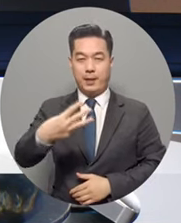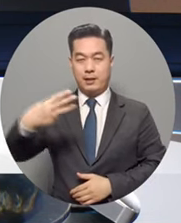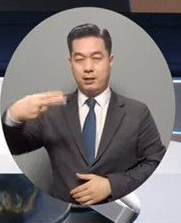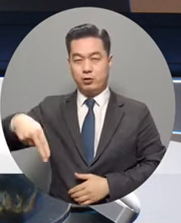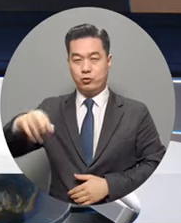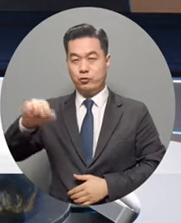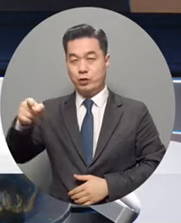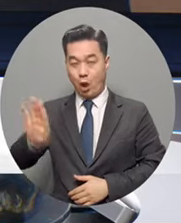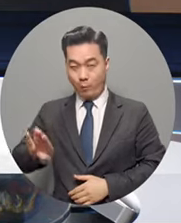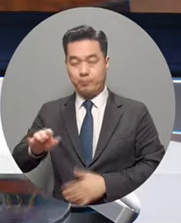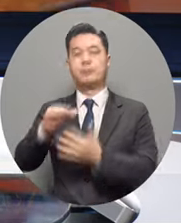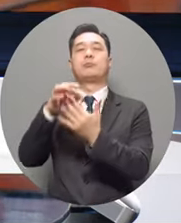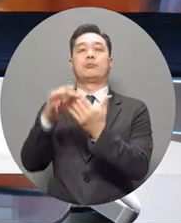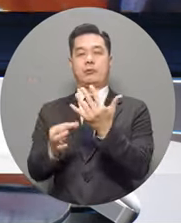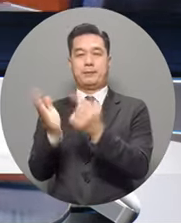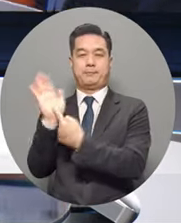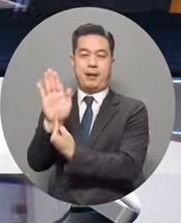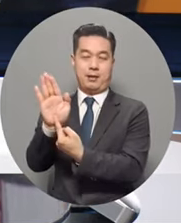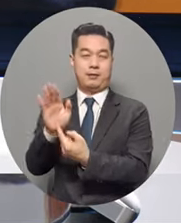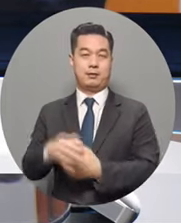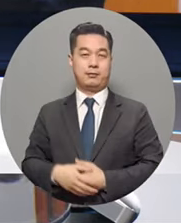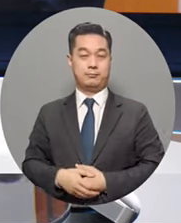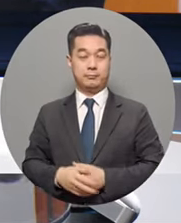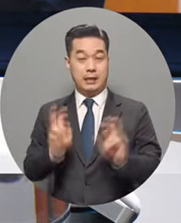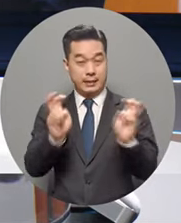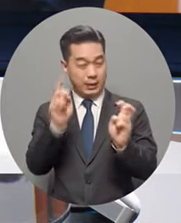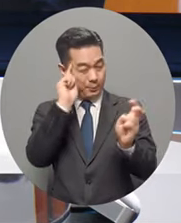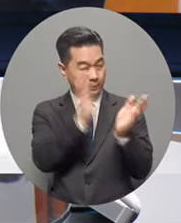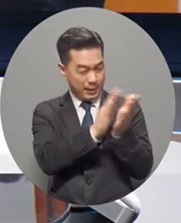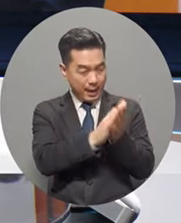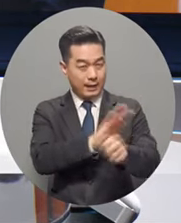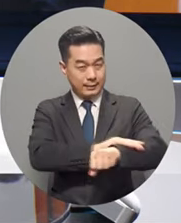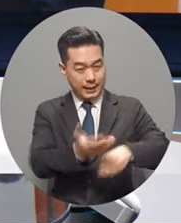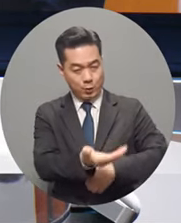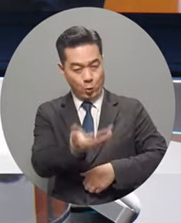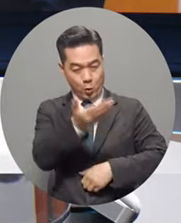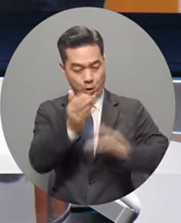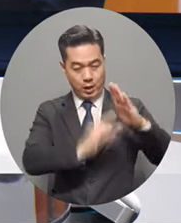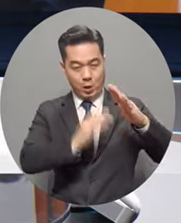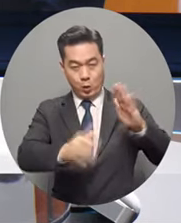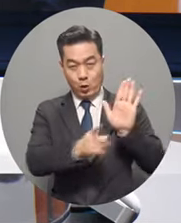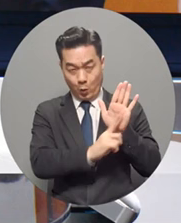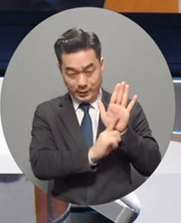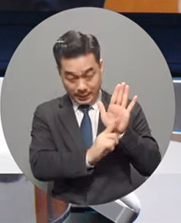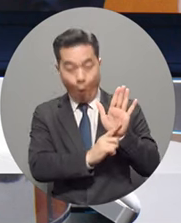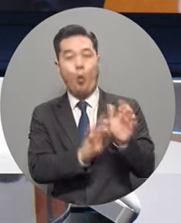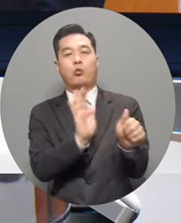발표했는데요. 기업이 자발적으로 기업 가치를 올릴 방안을 공시하면 인센티브를 주겠다는